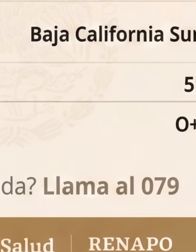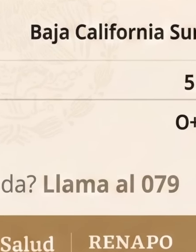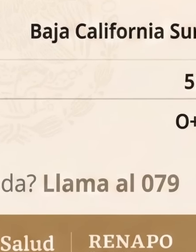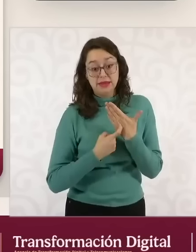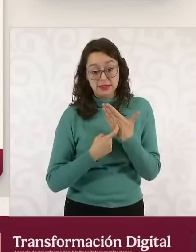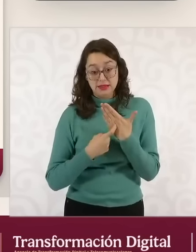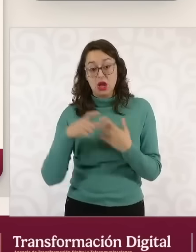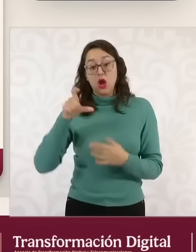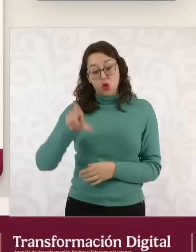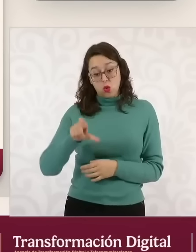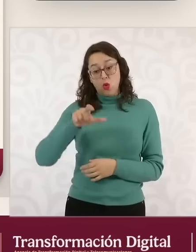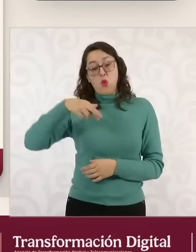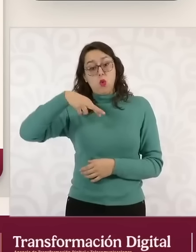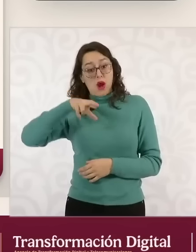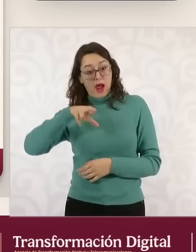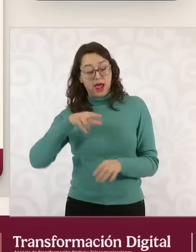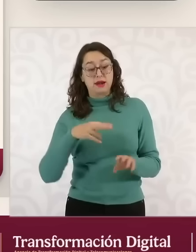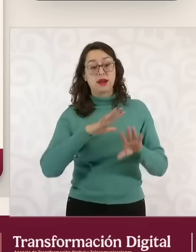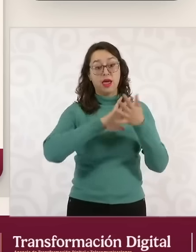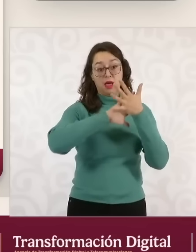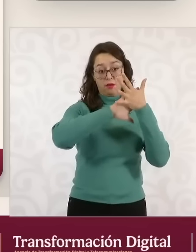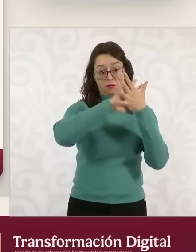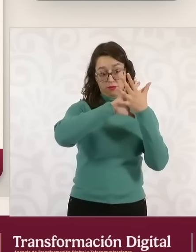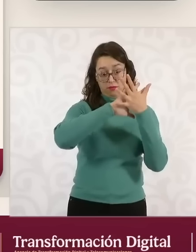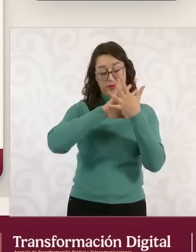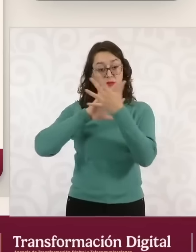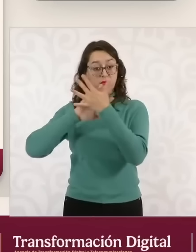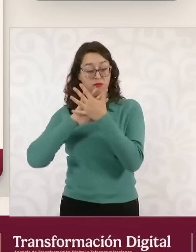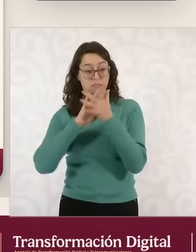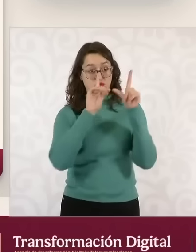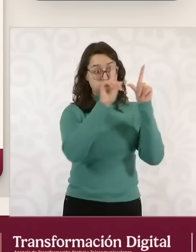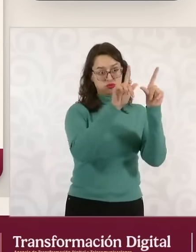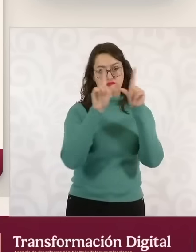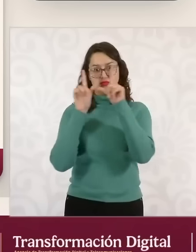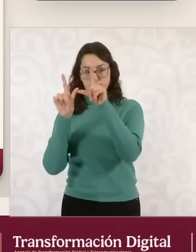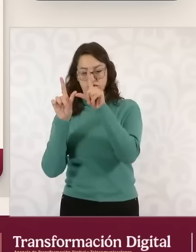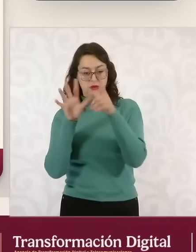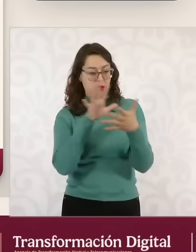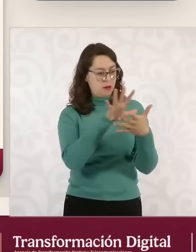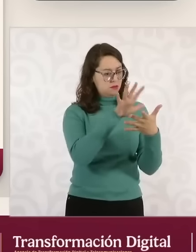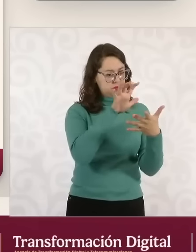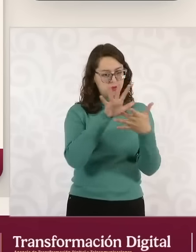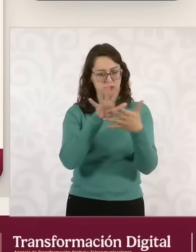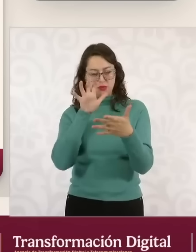Confiemos en este proceso porque por fin tenemos un gobierno que no ve la salud como una mercancía,